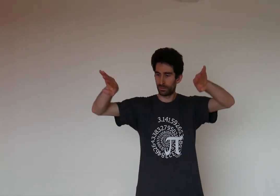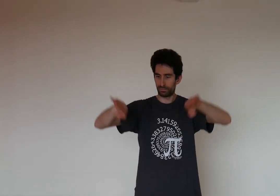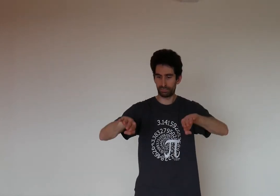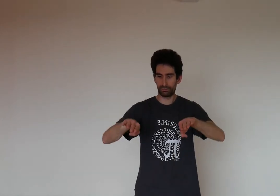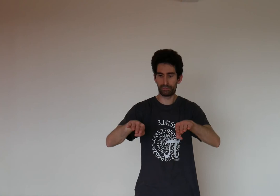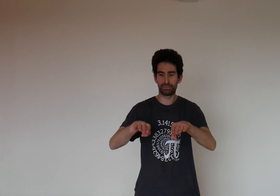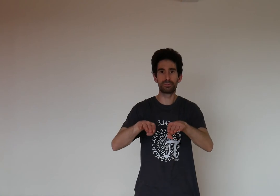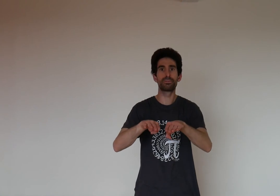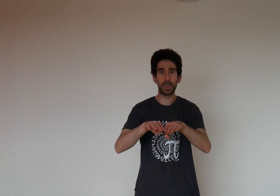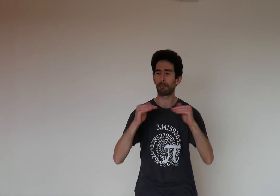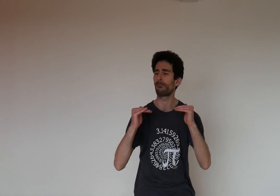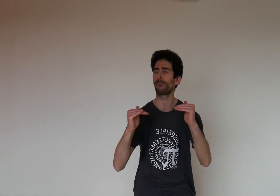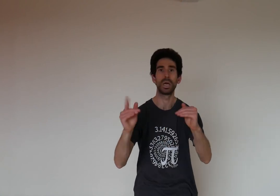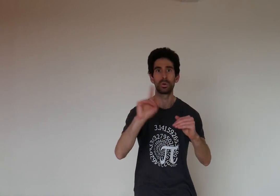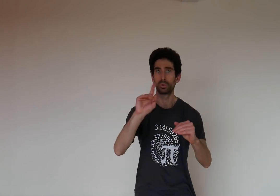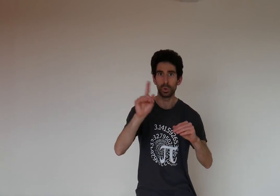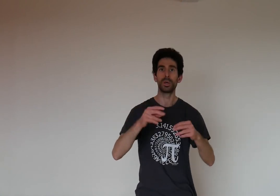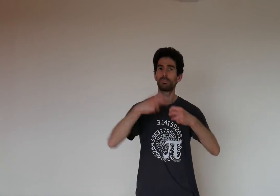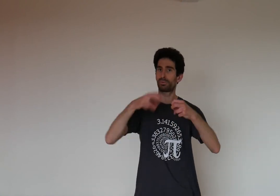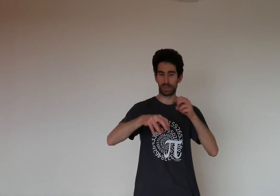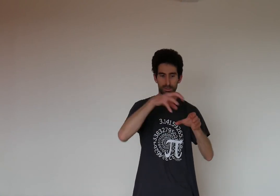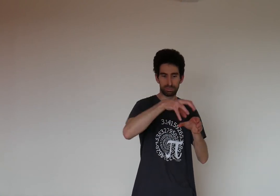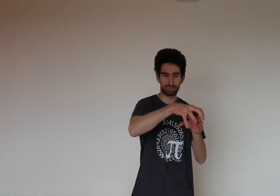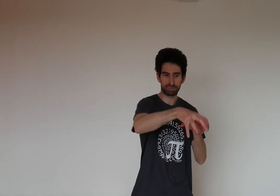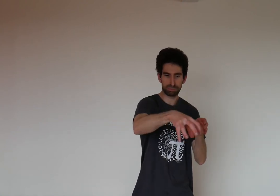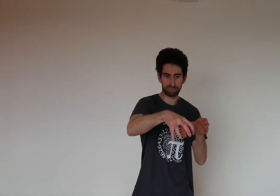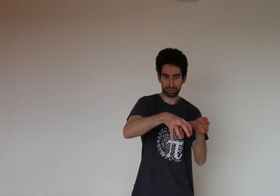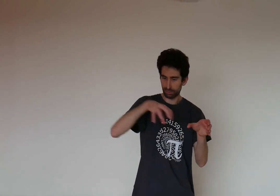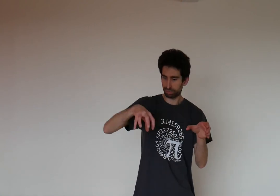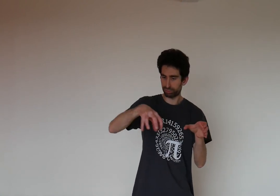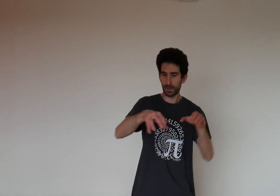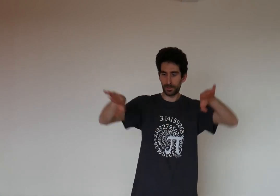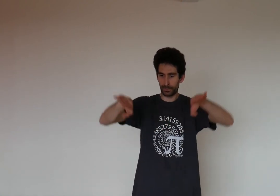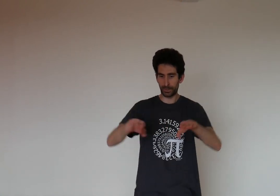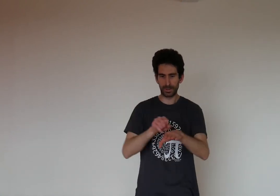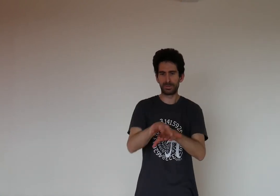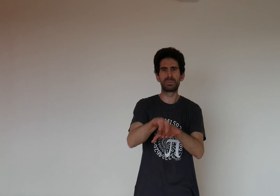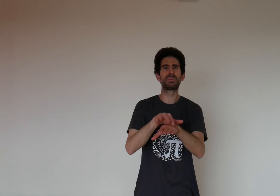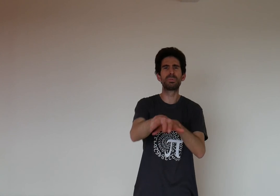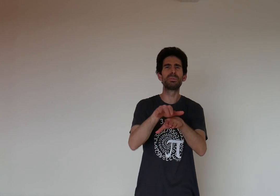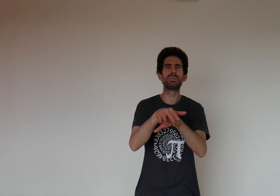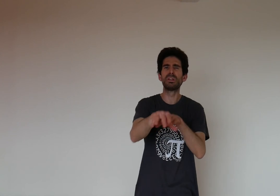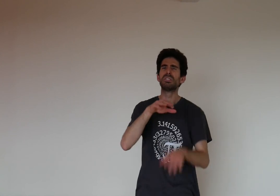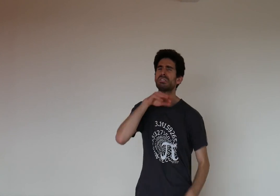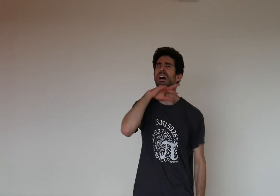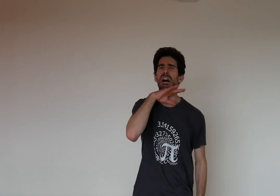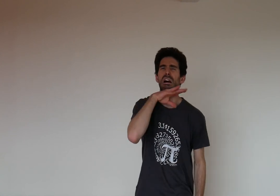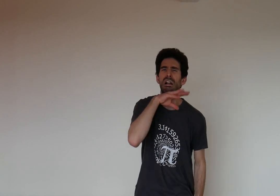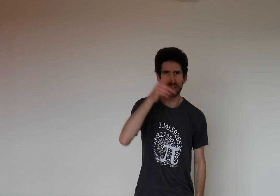Elles étaient inclinées vers le centre et garnies de pavés. Au centre coulait l'eau sale.